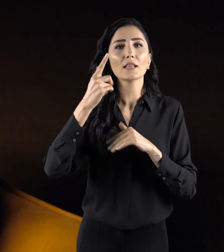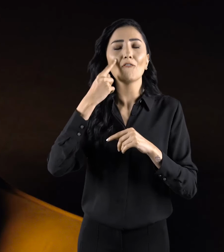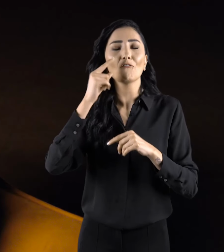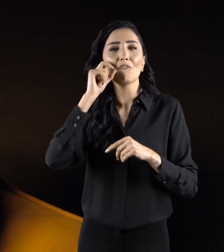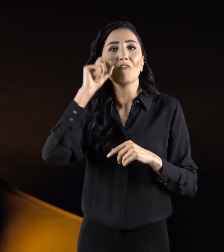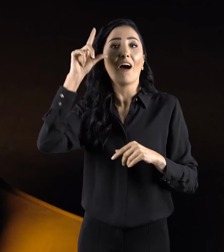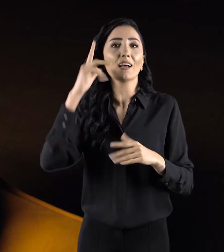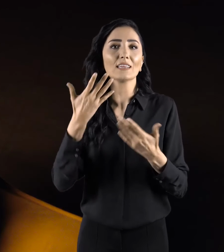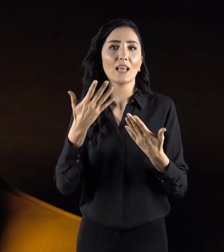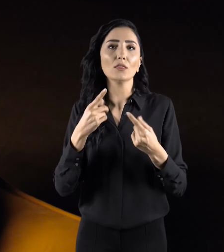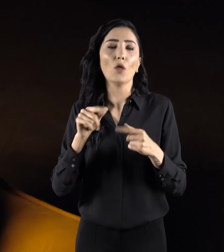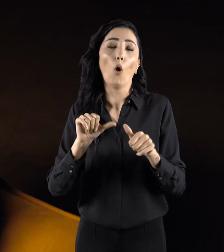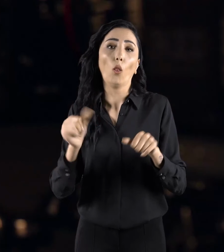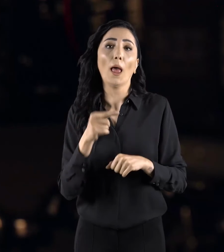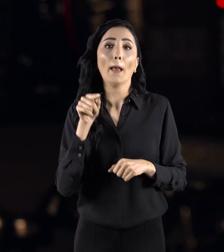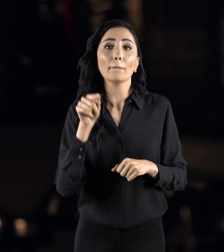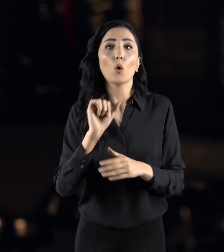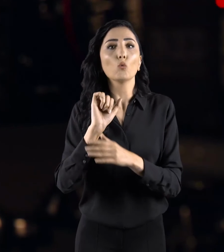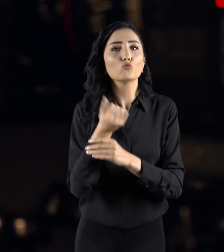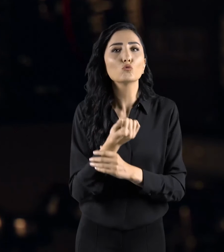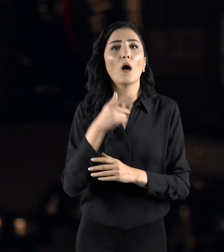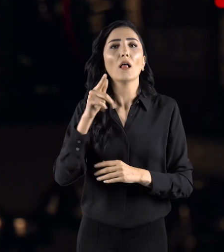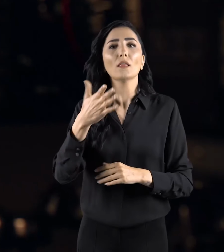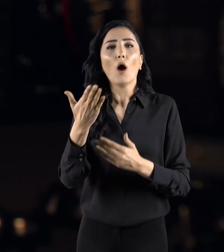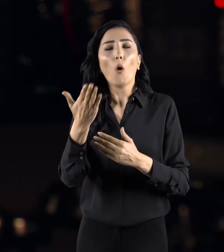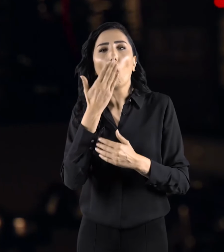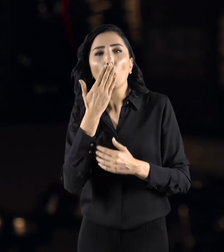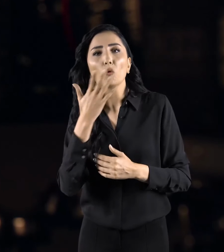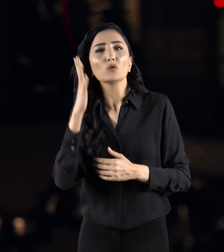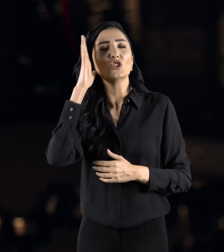halkın farkındalığının artmasında önemli rol oynar. Uzmanlar okul